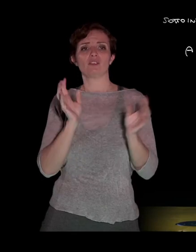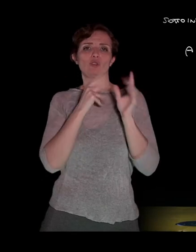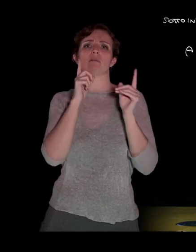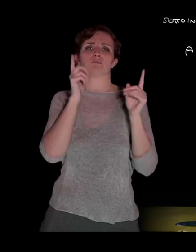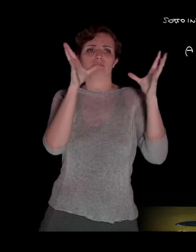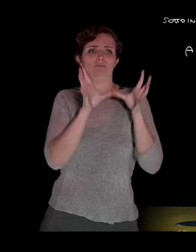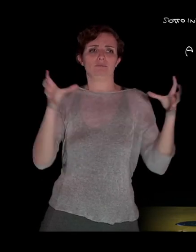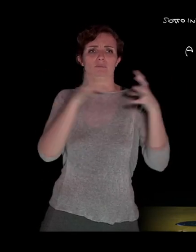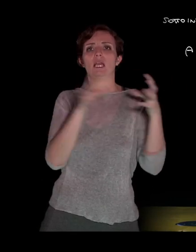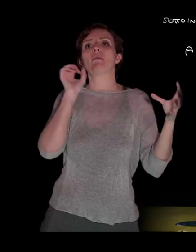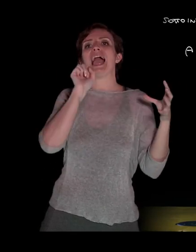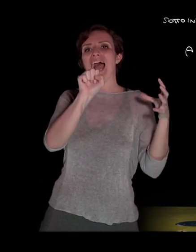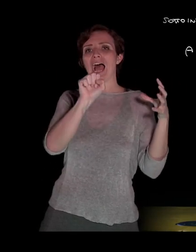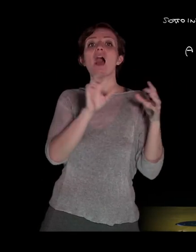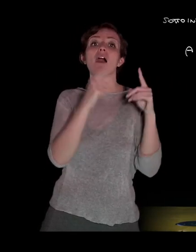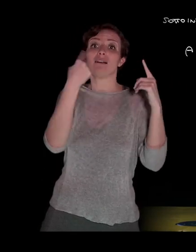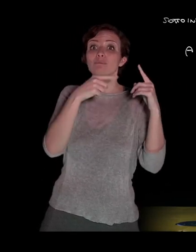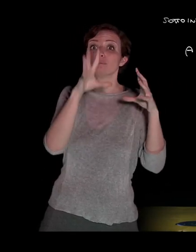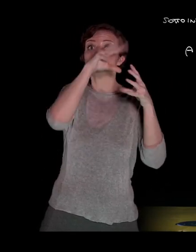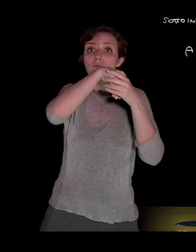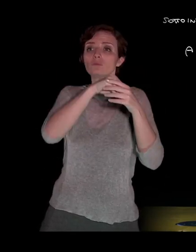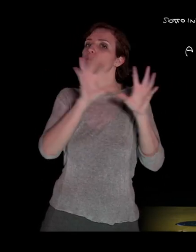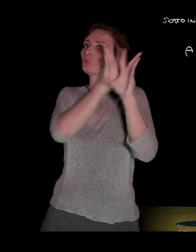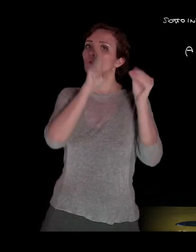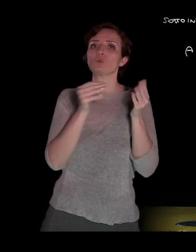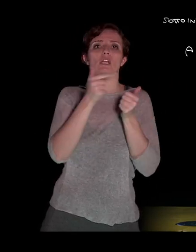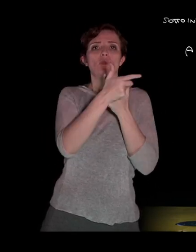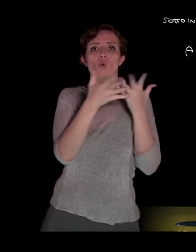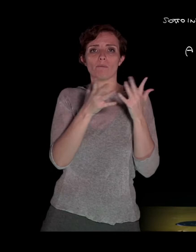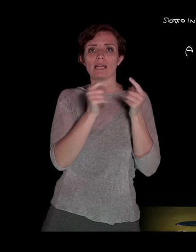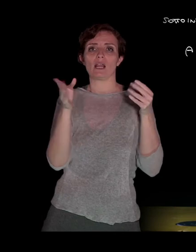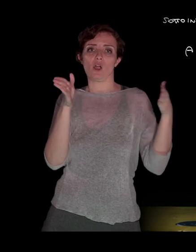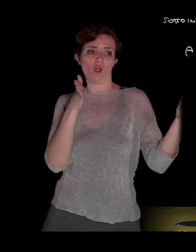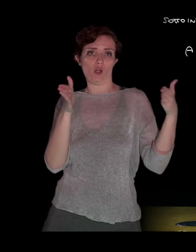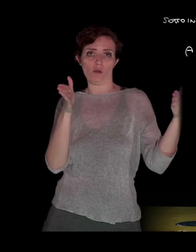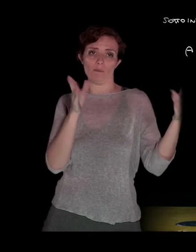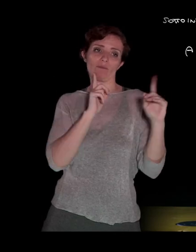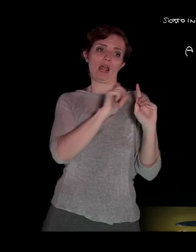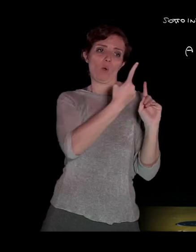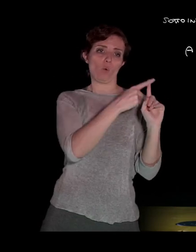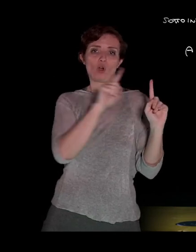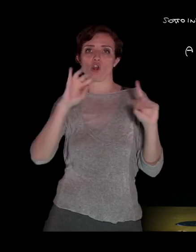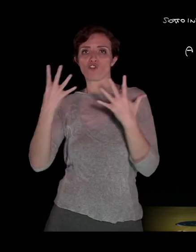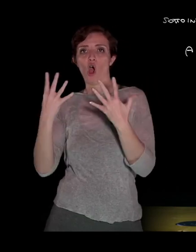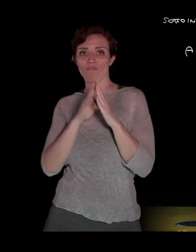costituito da tutti i numeri compresi tra 1 e 9,